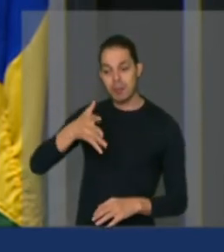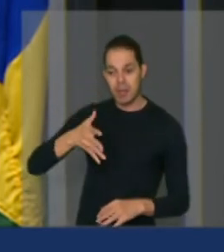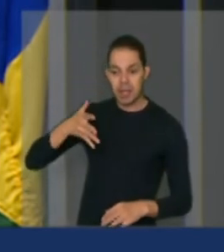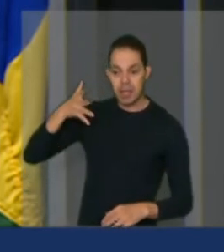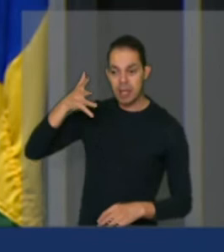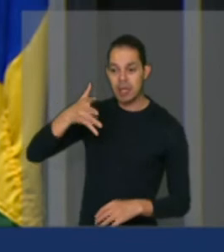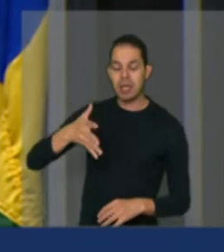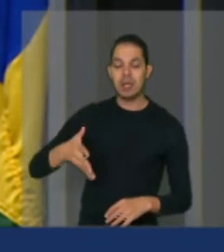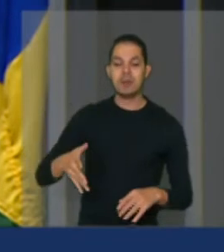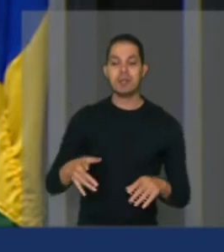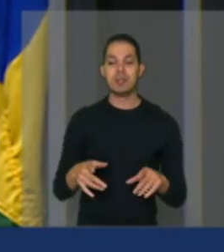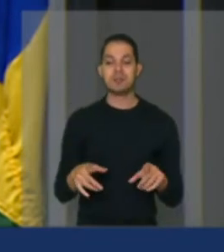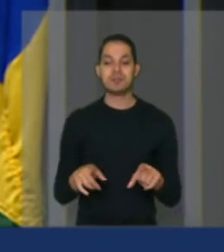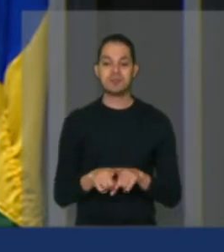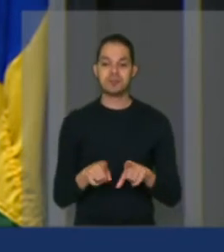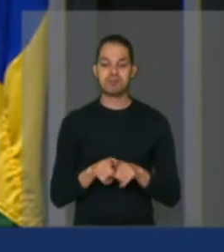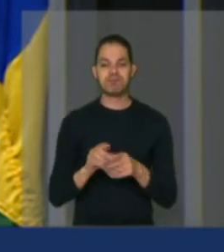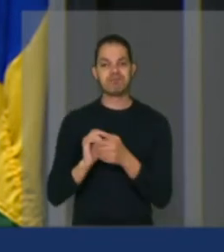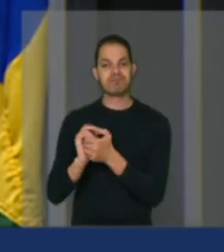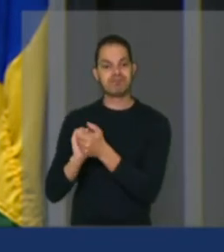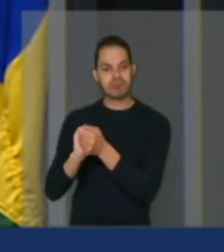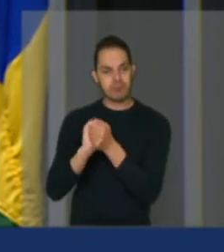SENTIMENTOS A ESSA MÃE, MAS SOBRETUDO DE AÇÃO... COM